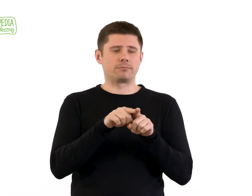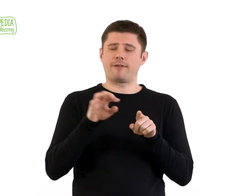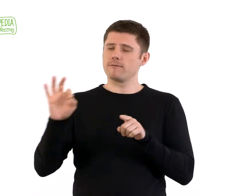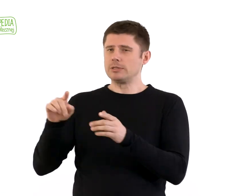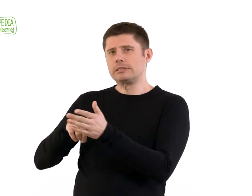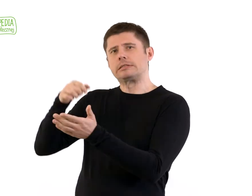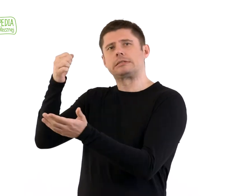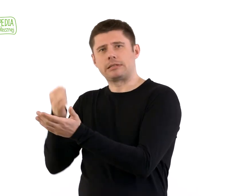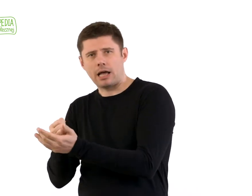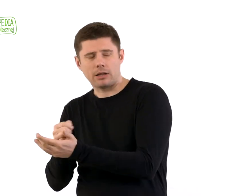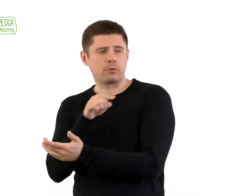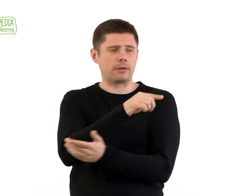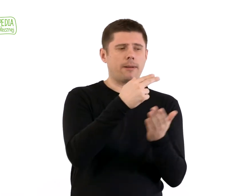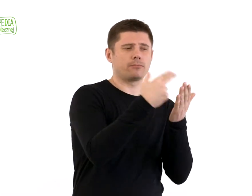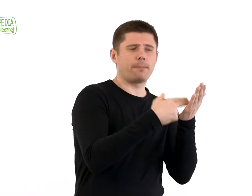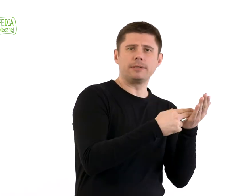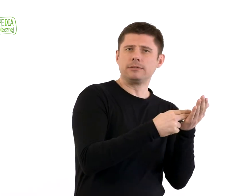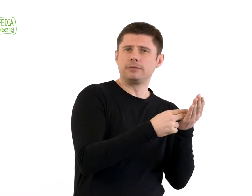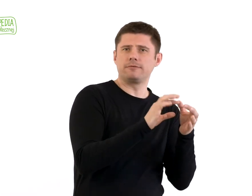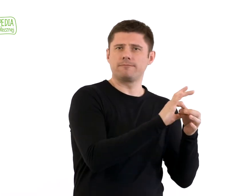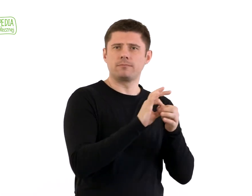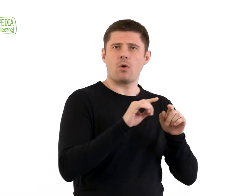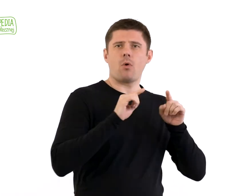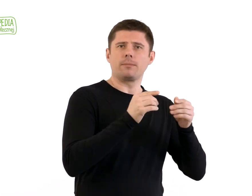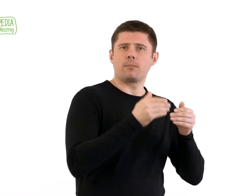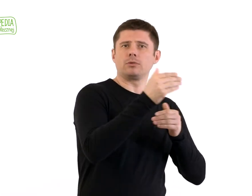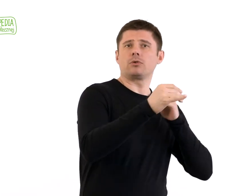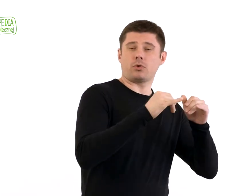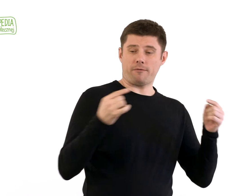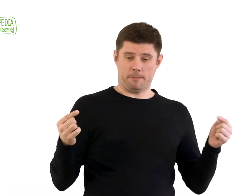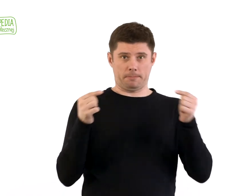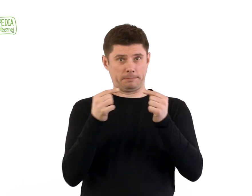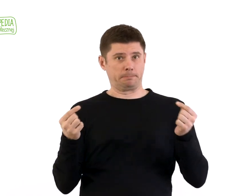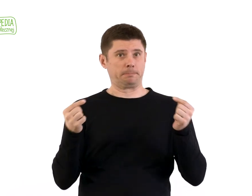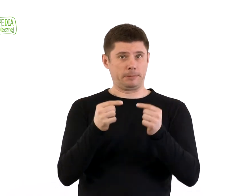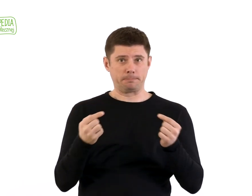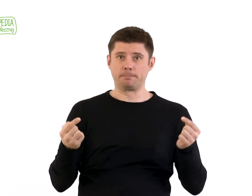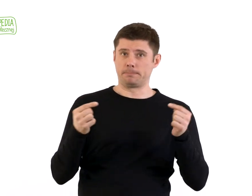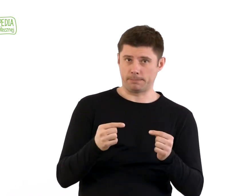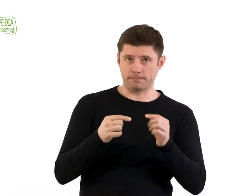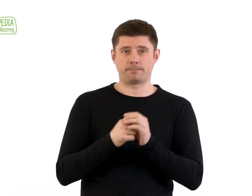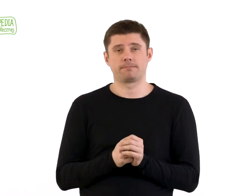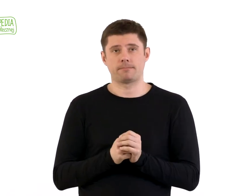Sprawdzana jest również zgodność zapisów statutowych z wymogami przepisów.